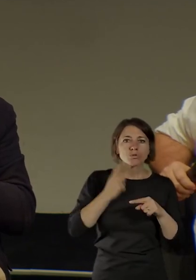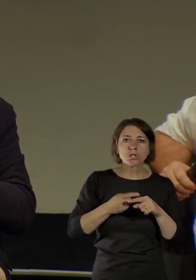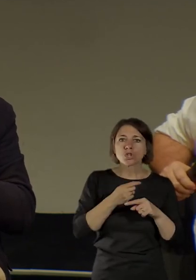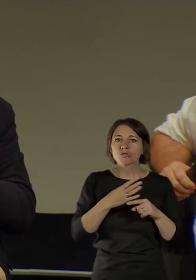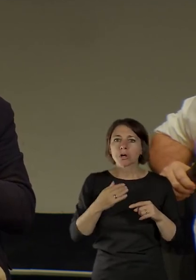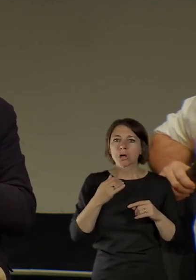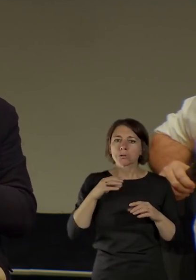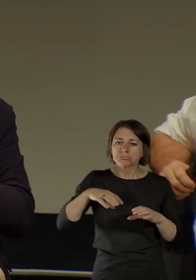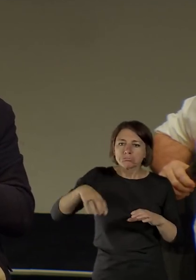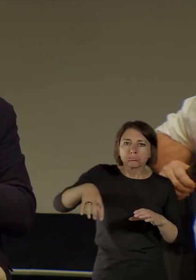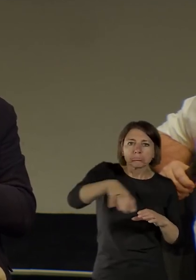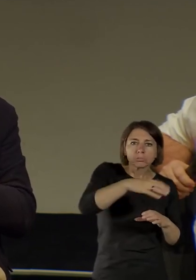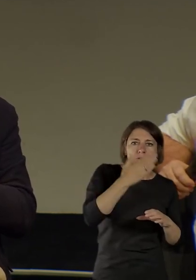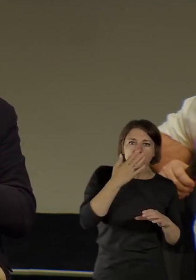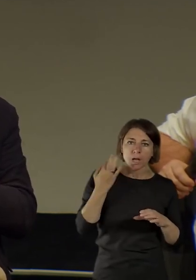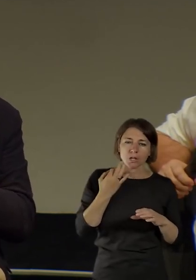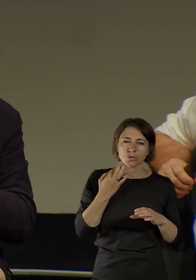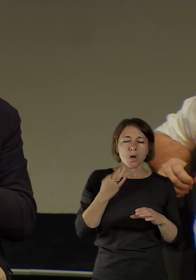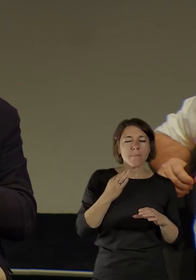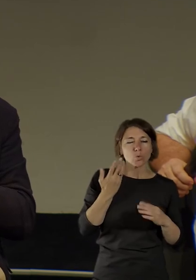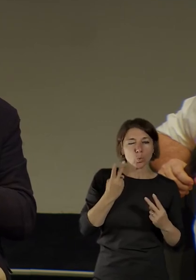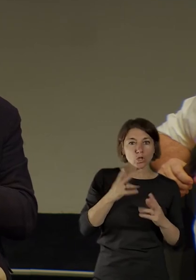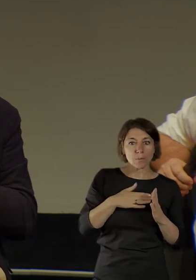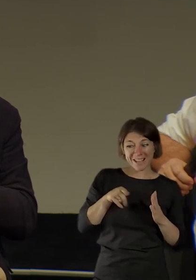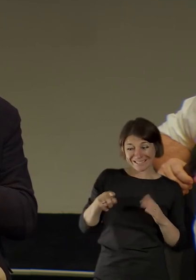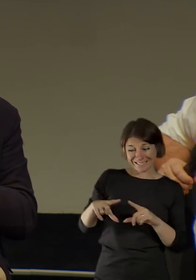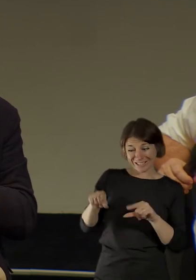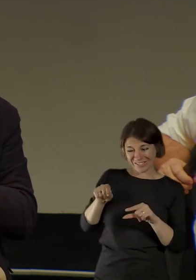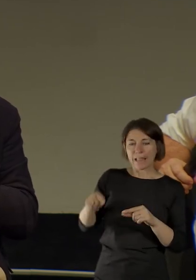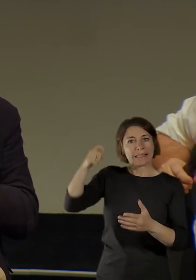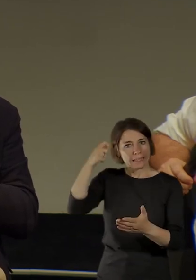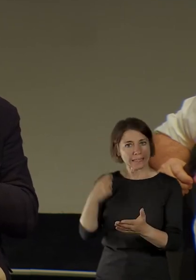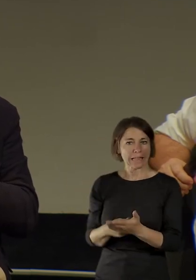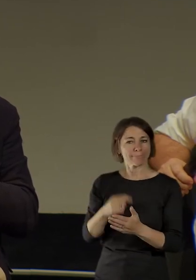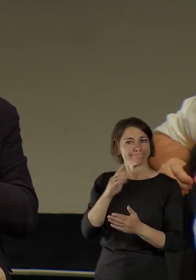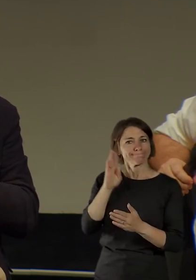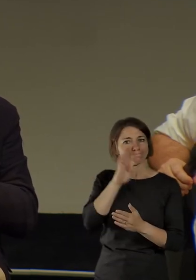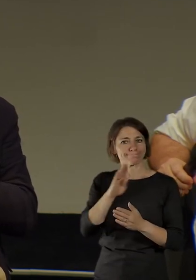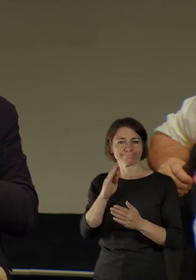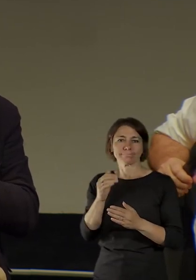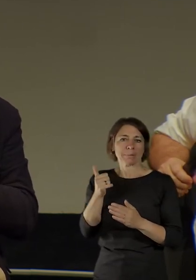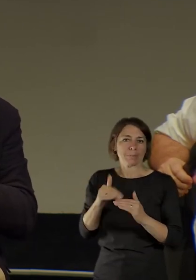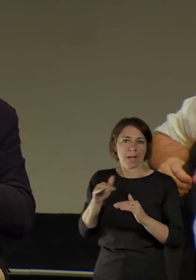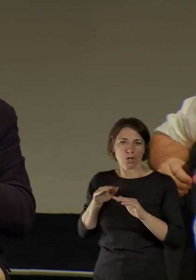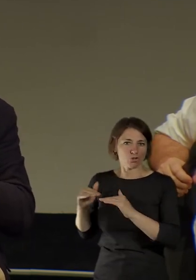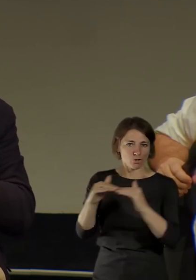je důležité říct, že tady v tom místě, v tomto čtverci je typická nějaká výška. A ono se to ale skládá...